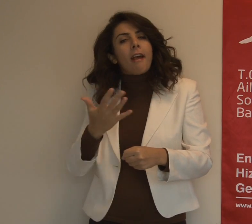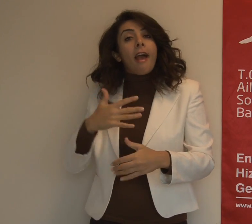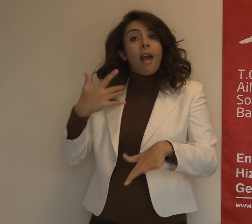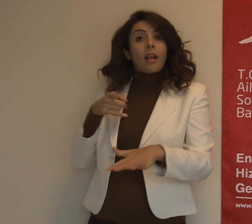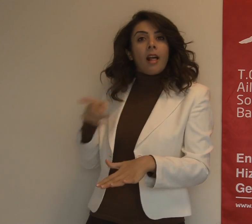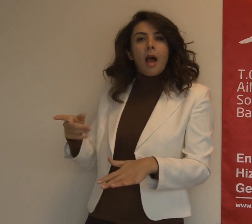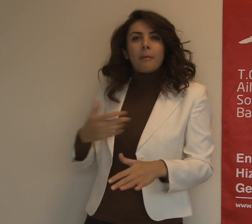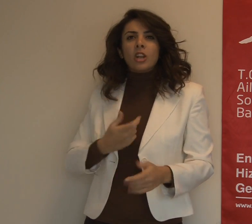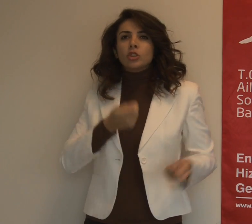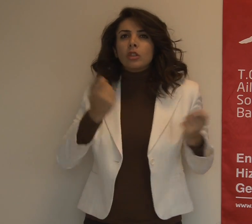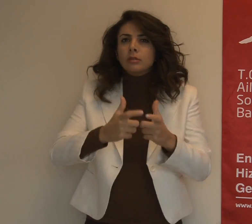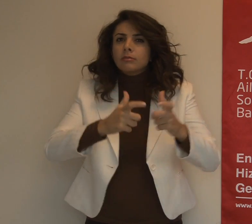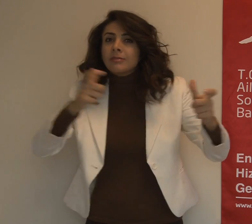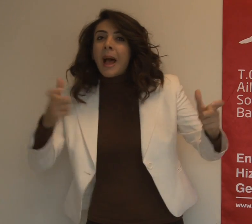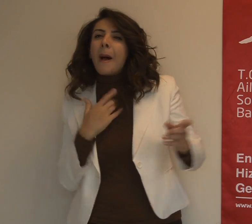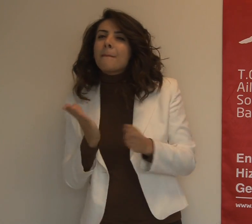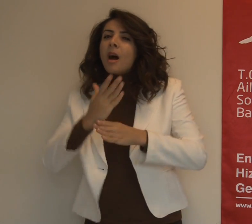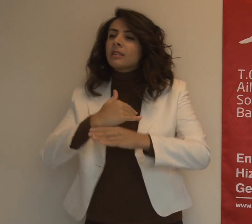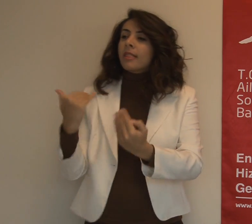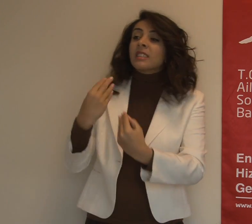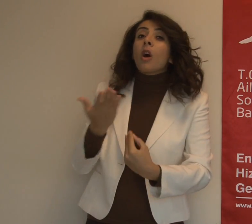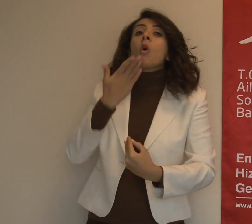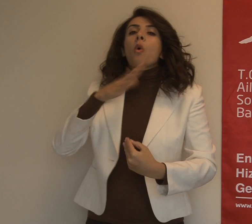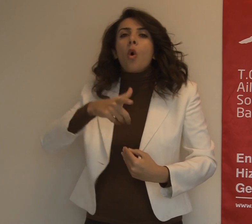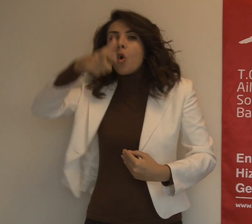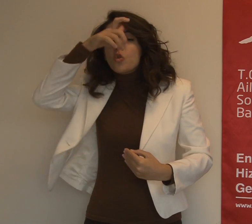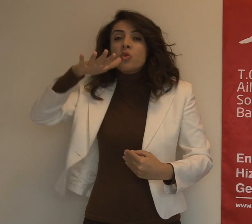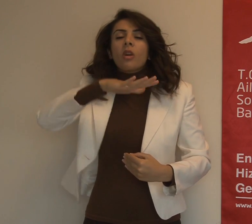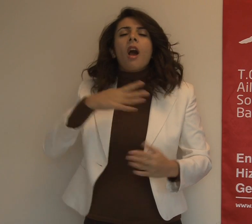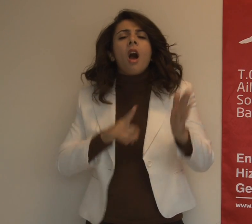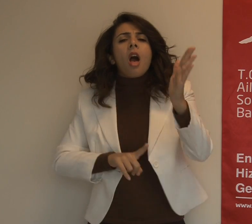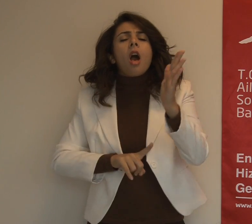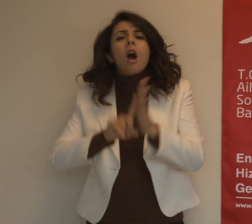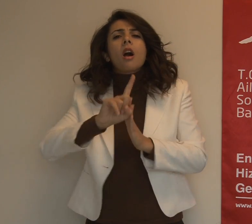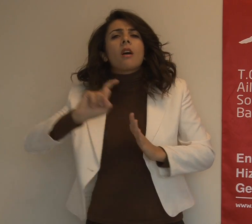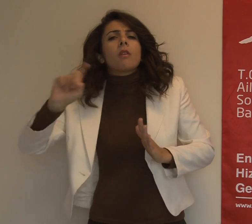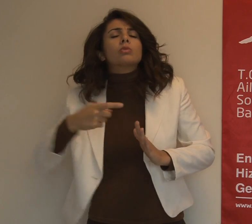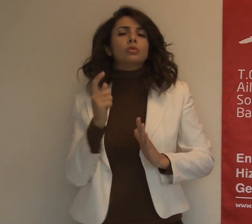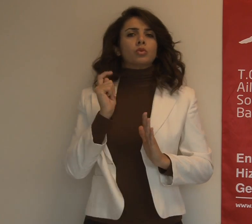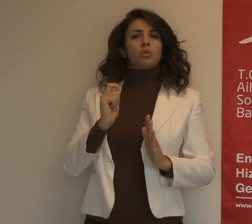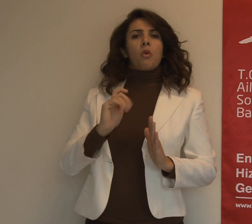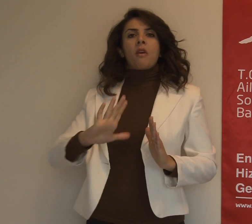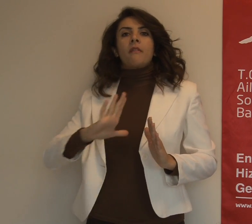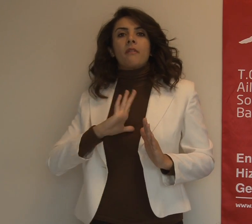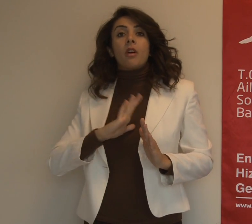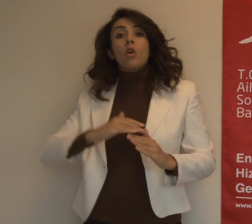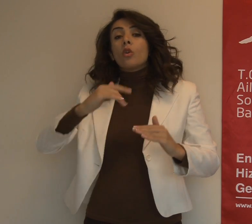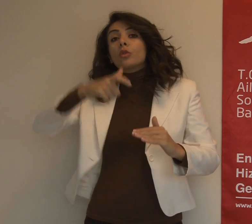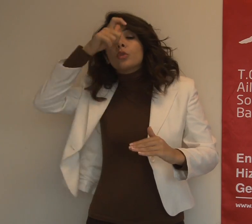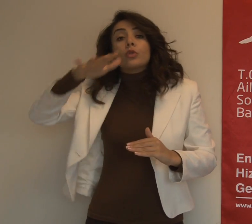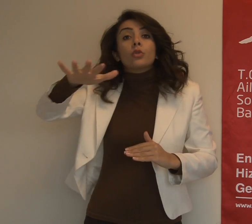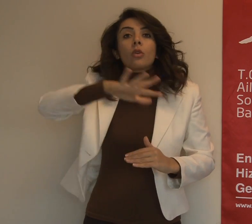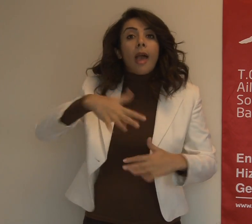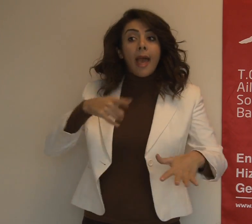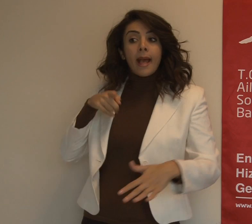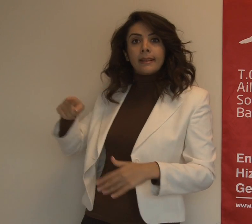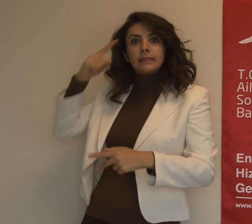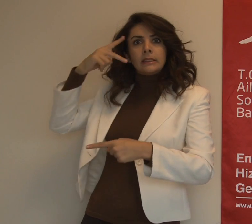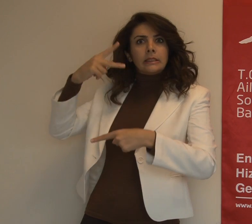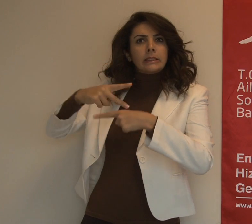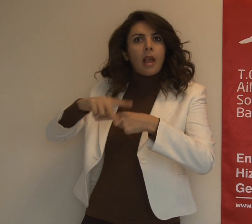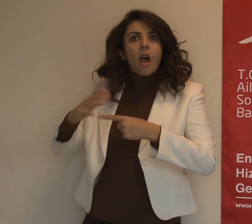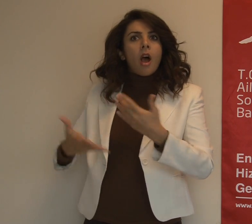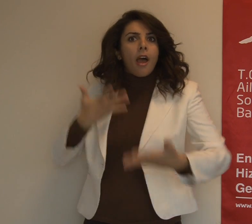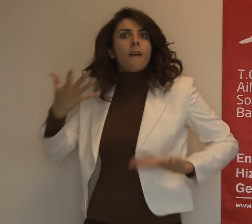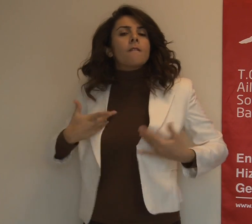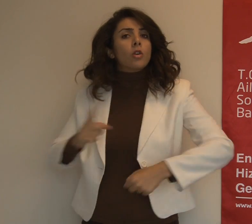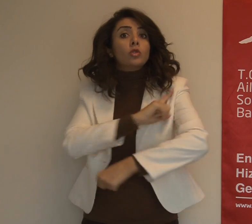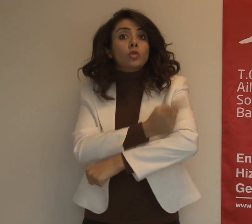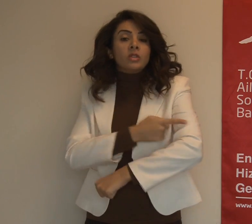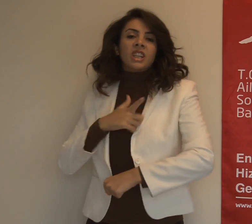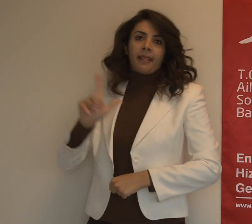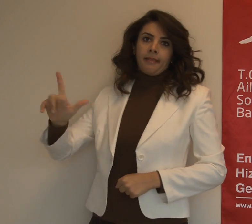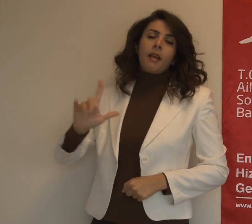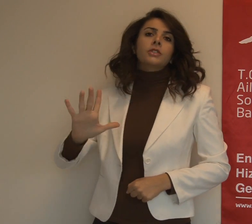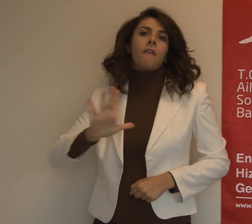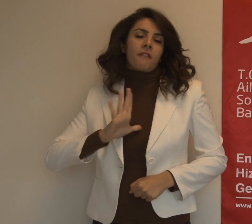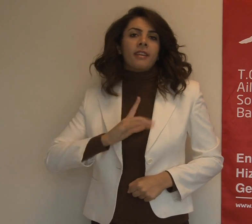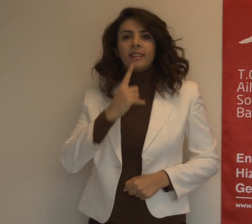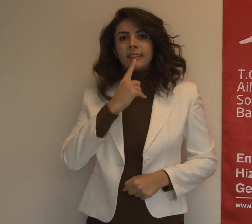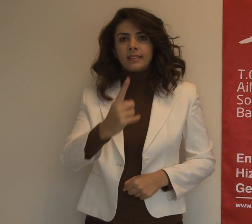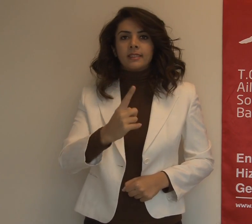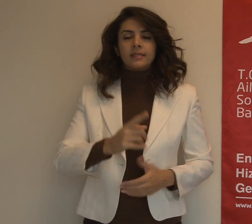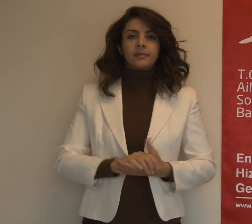engellisini kalkınmanın bir parçası yapmayan Türkiye'nin bu hedefe ulaşamayacağını, Türkiye'nin engellilerin zekasına, potansiyeline ihtiyacı olduğunu söyledi.